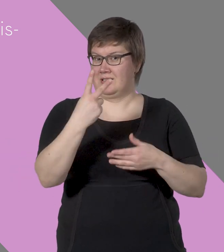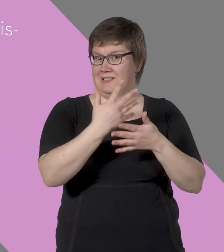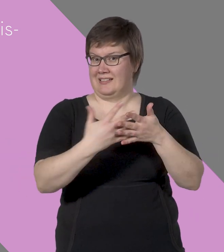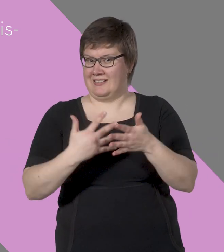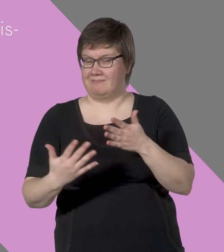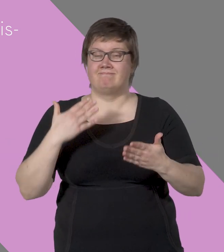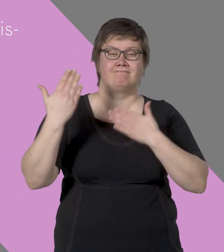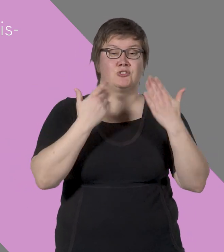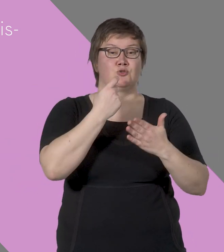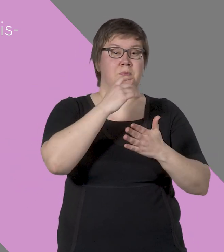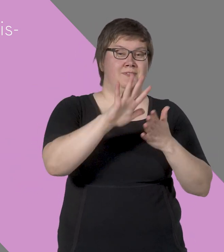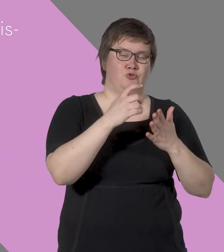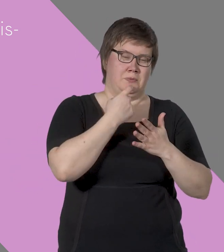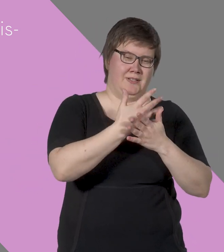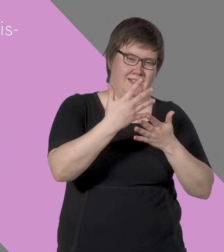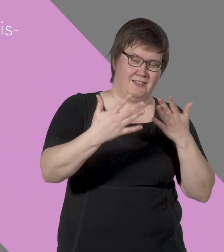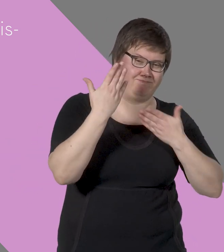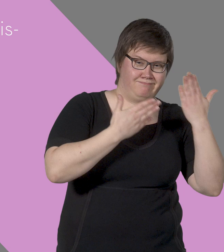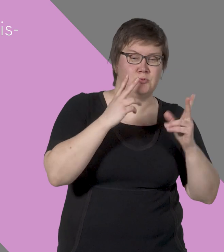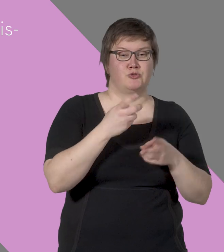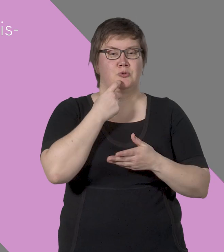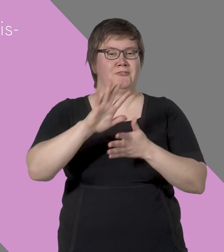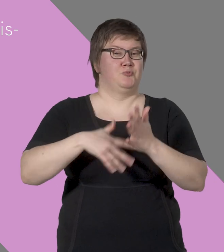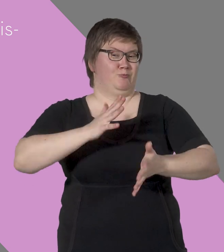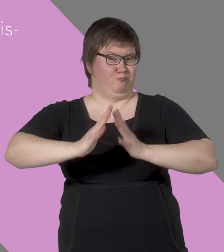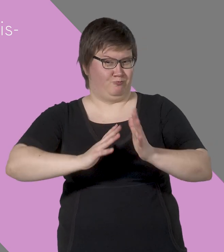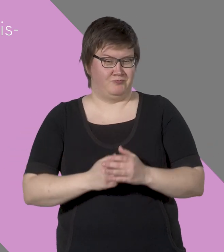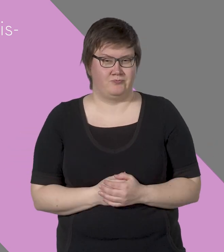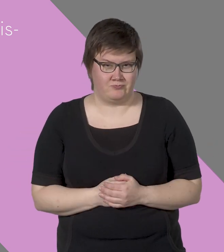kahdella kielellä, lauletulla suomella ja suomalaisella viittomakielellä.